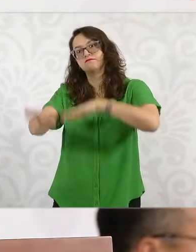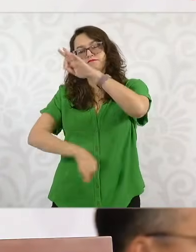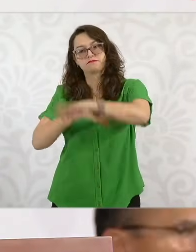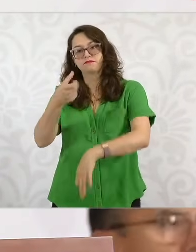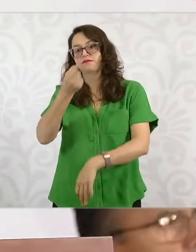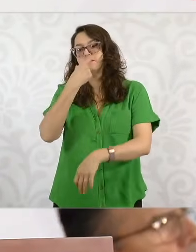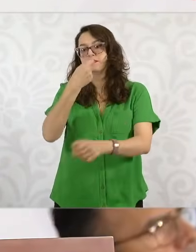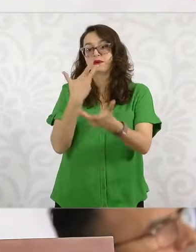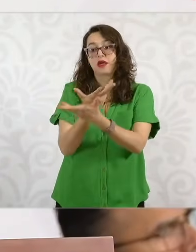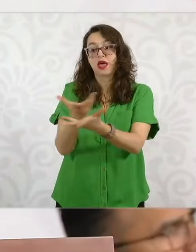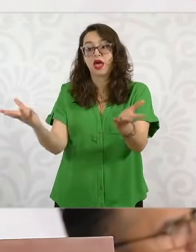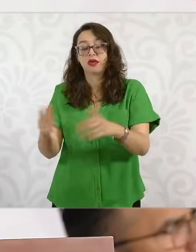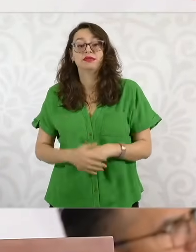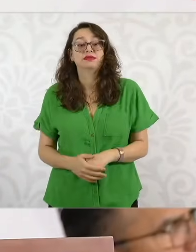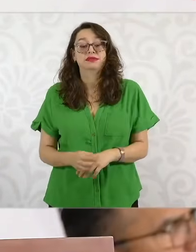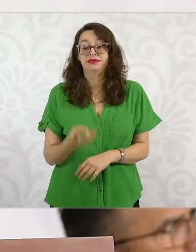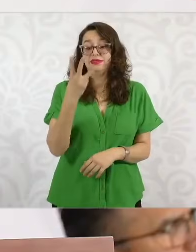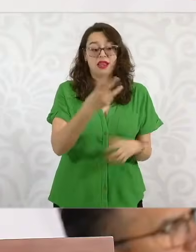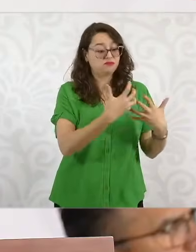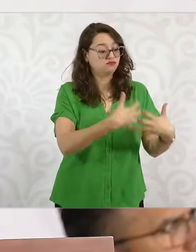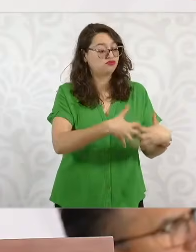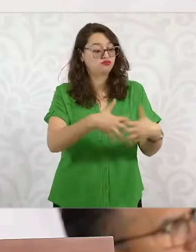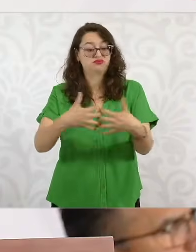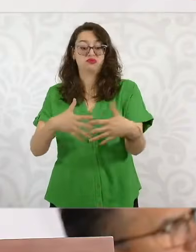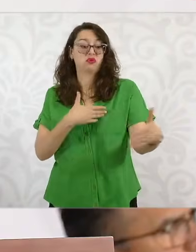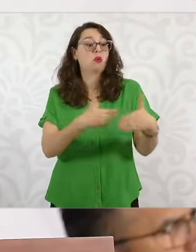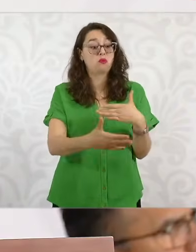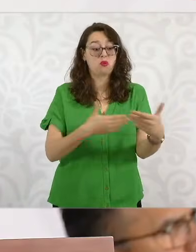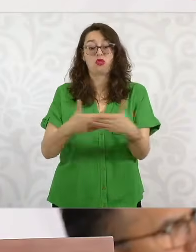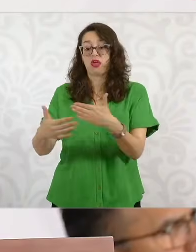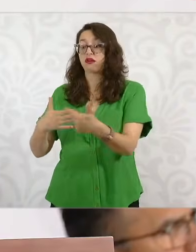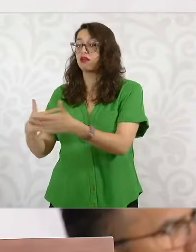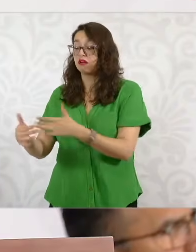más modernas de América Latina y hoy queremos anunciar una nueva etapa de inversión y expansión